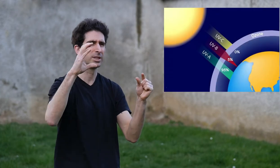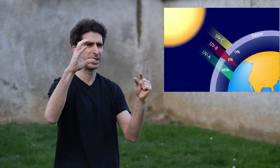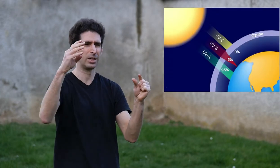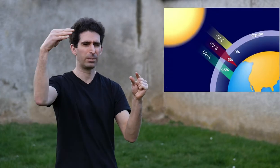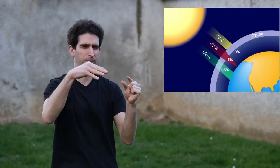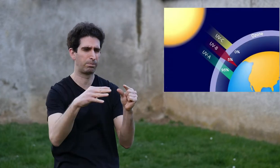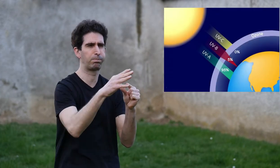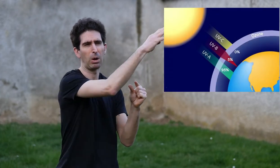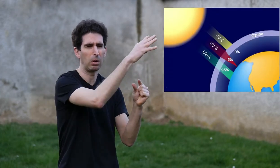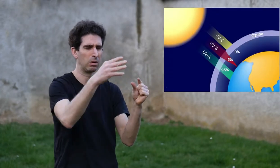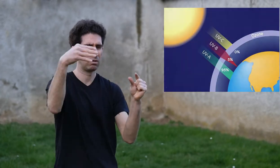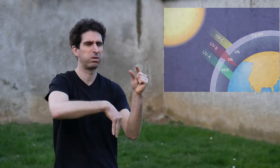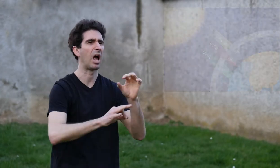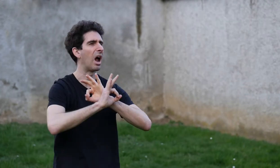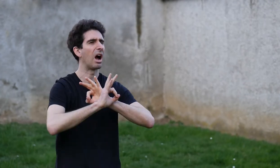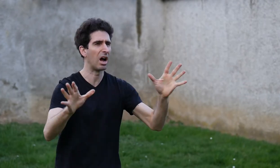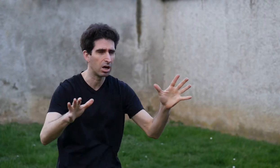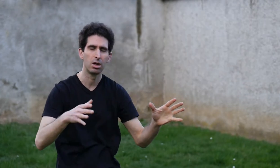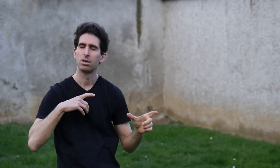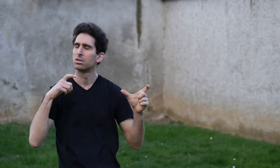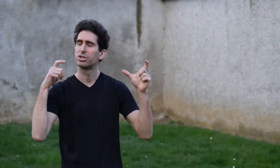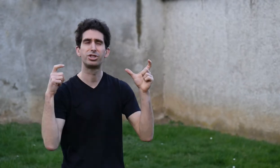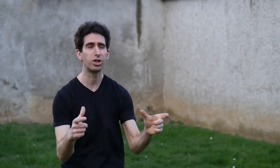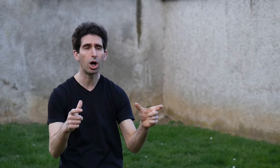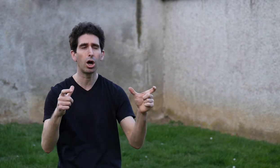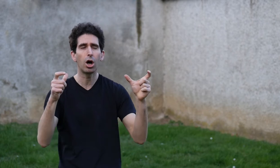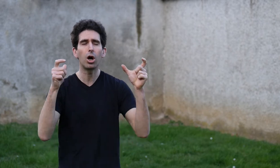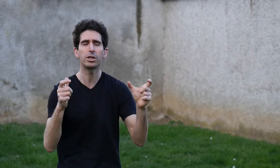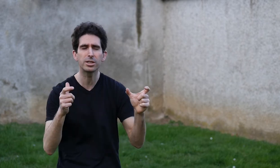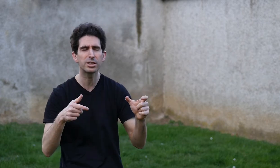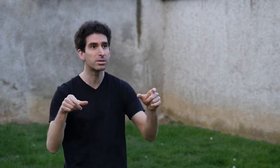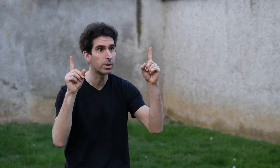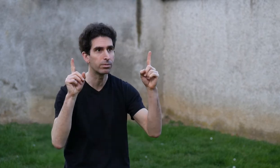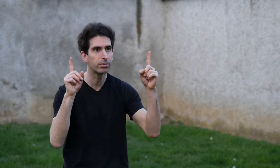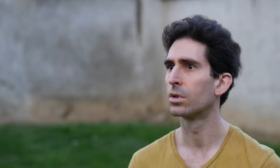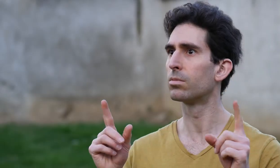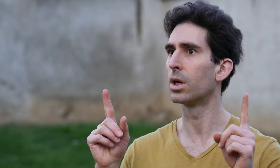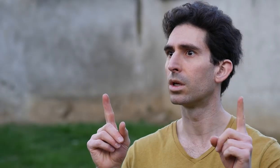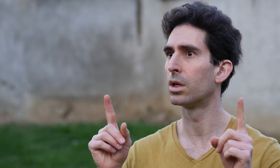qui réfléchissent dessus. Aucun ne pénètre dans l'atmosphère. Quelle chance ! Mais... Mais ?